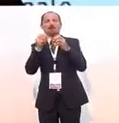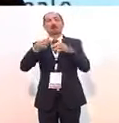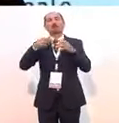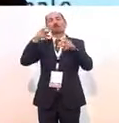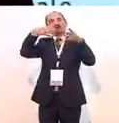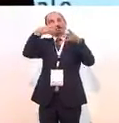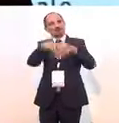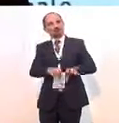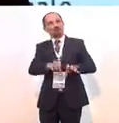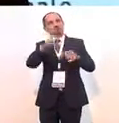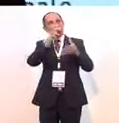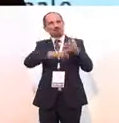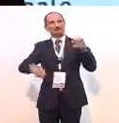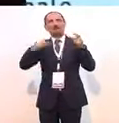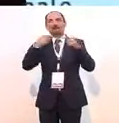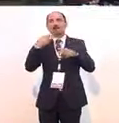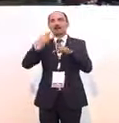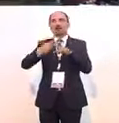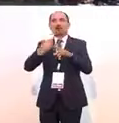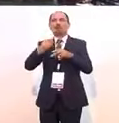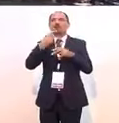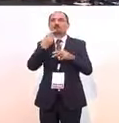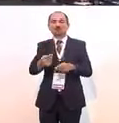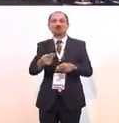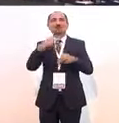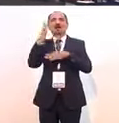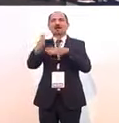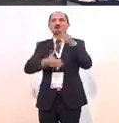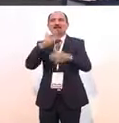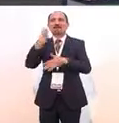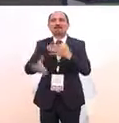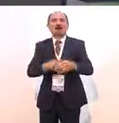ma ci è servito che voi, da Roma, diceste “Andate avanti”, l’Italia ce la può